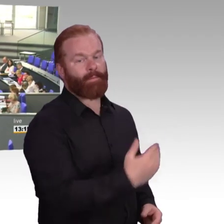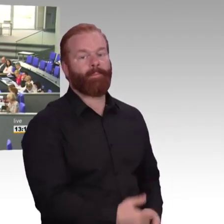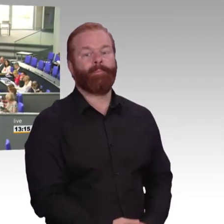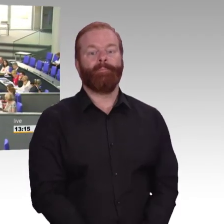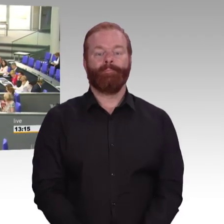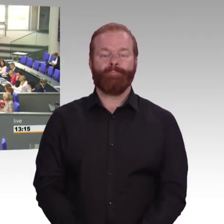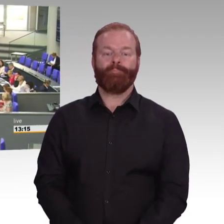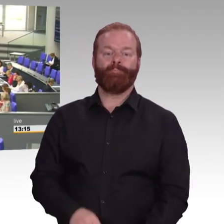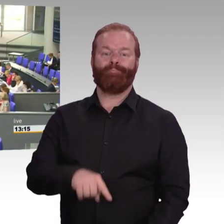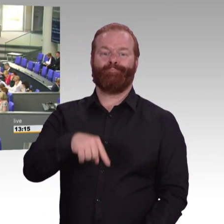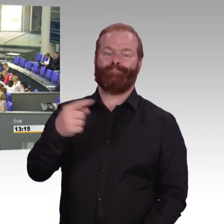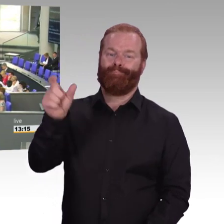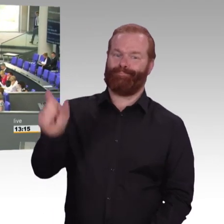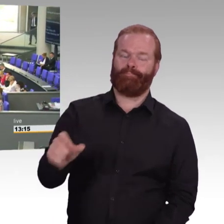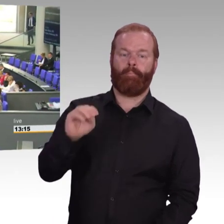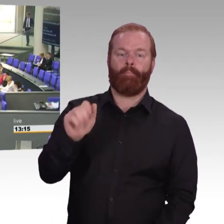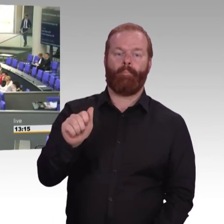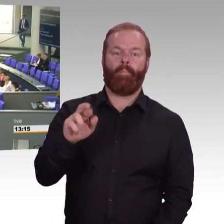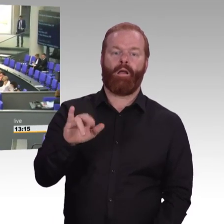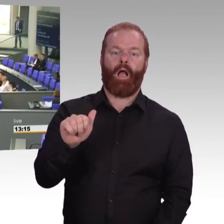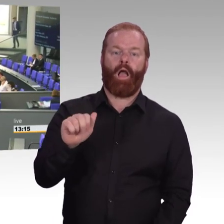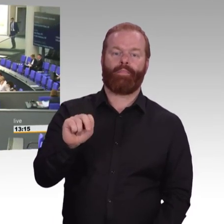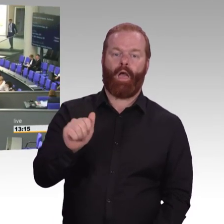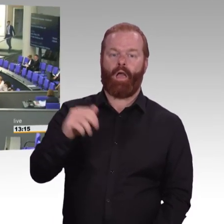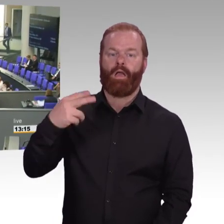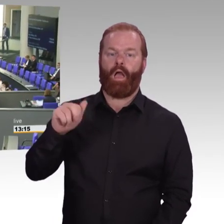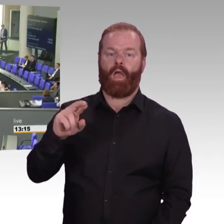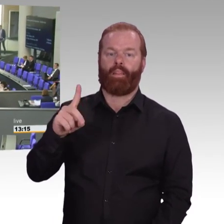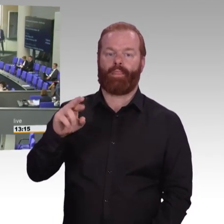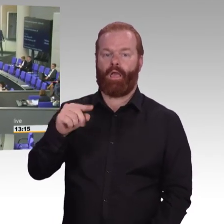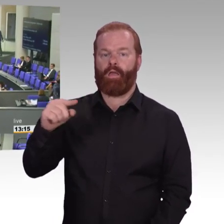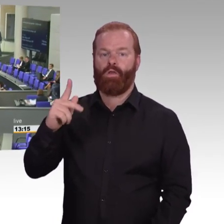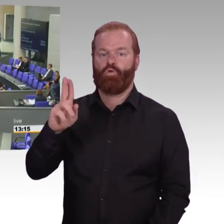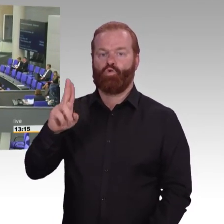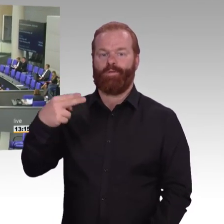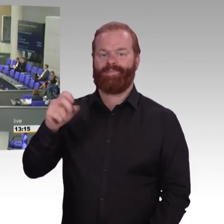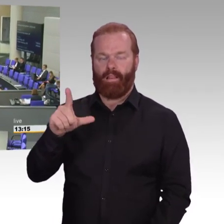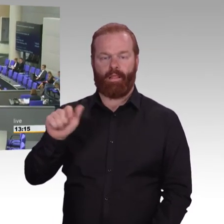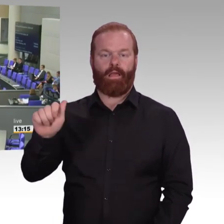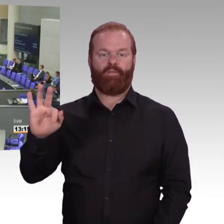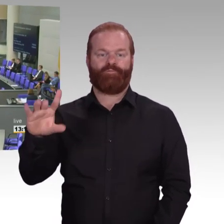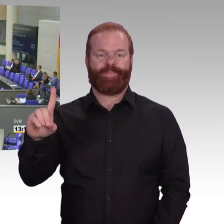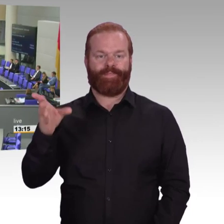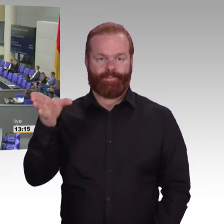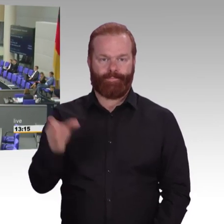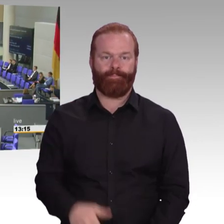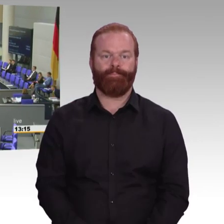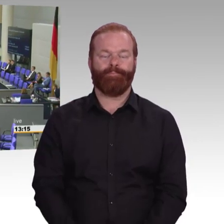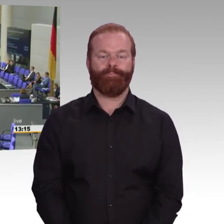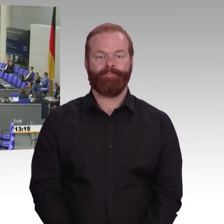(Sprecherwechsel) Ja, sehr geehrte Frau Präsidentin, sehr geehrte Damen und Herren. Die Forderung, Kinderrechte ins Grundgesetz hört sich erst einmal richtig gut an.